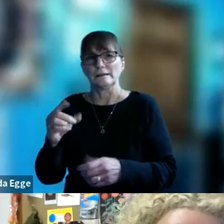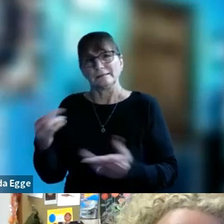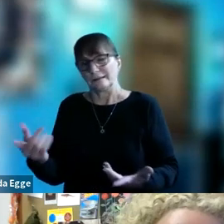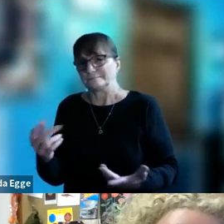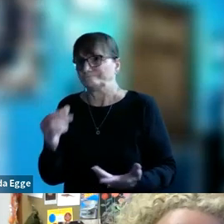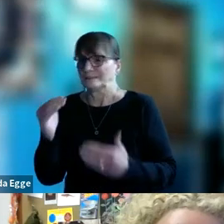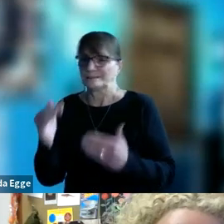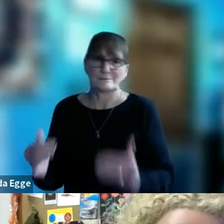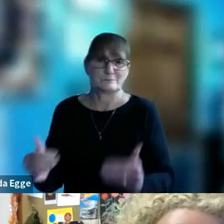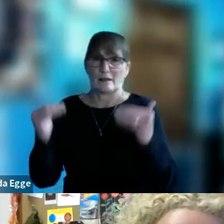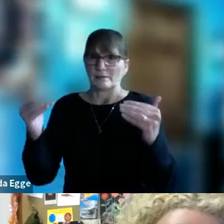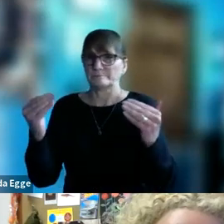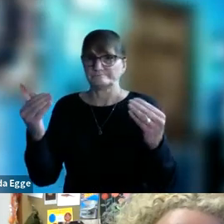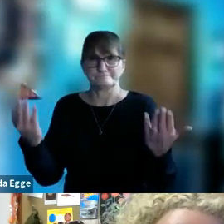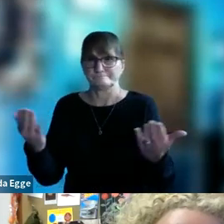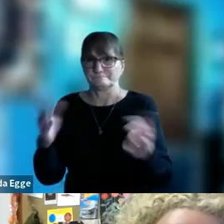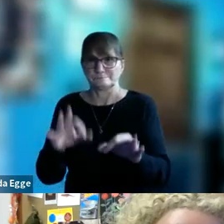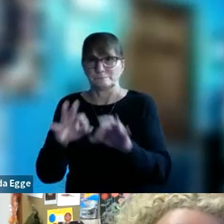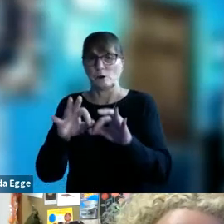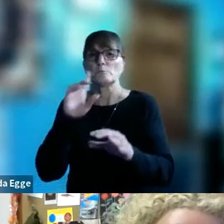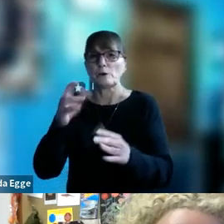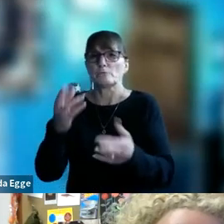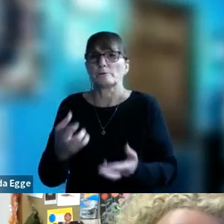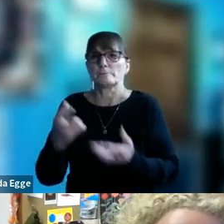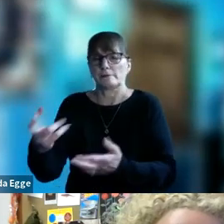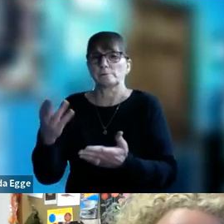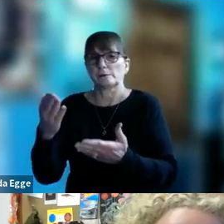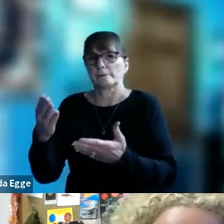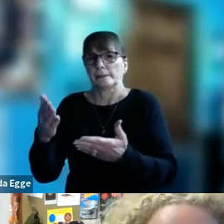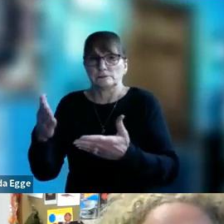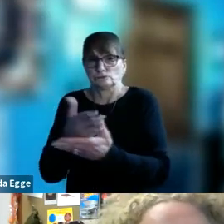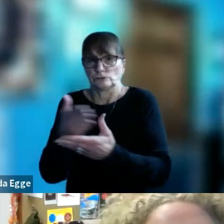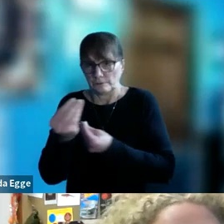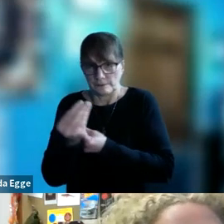Pero siempre recomendamos compartir la información porque está en los registros médicos,